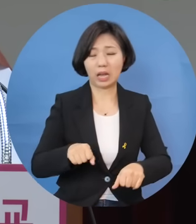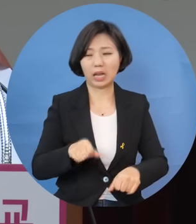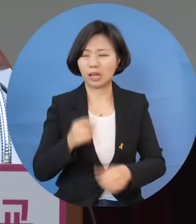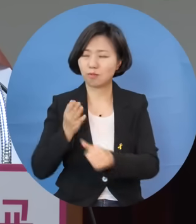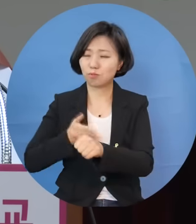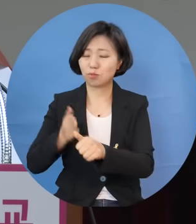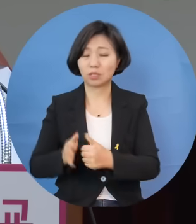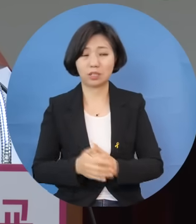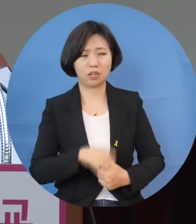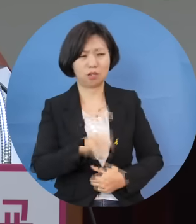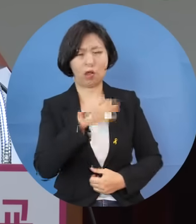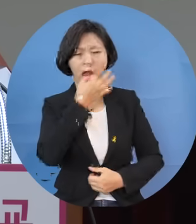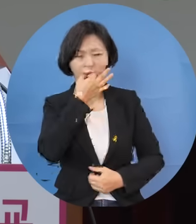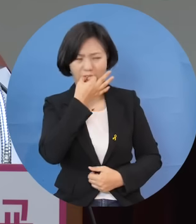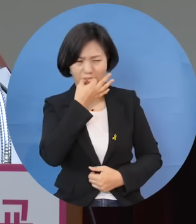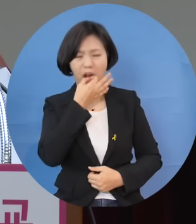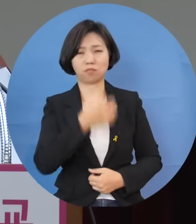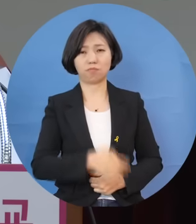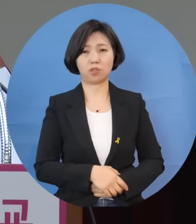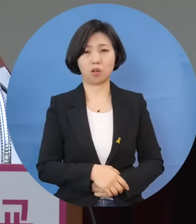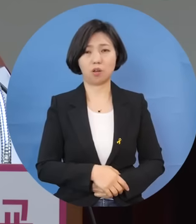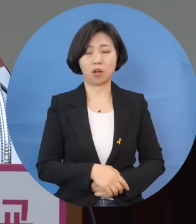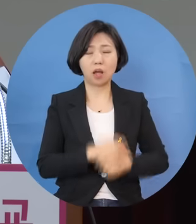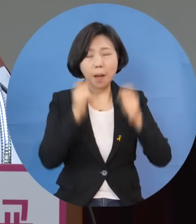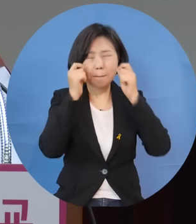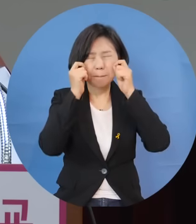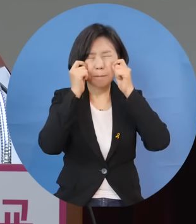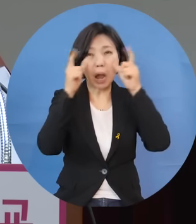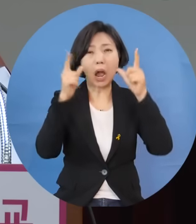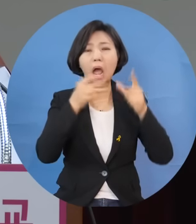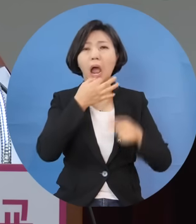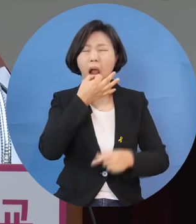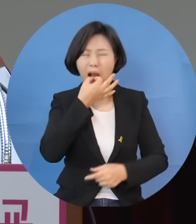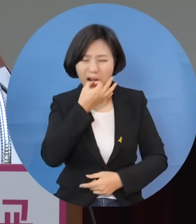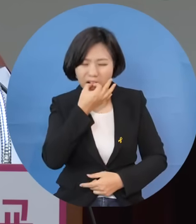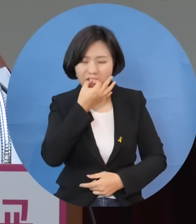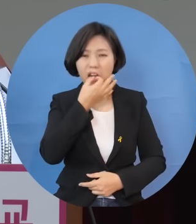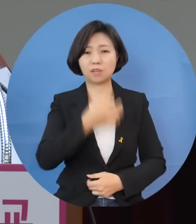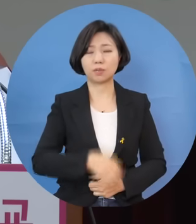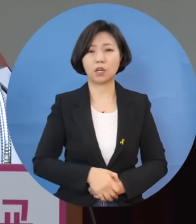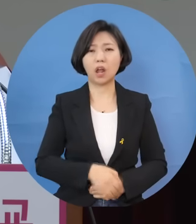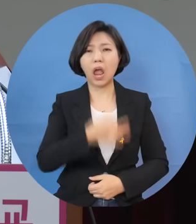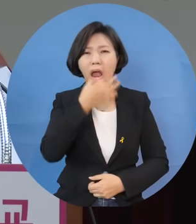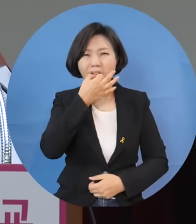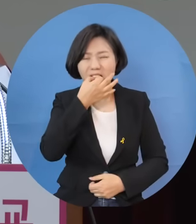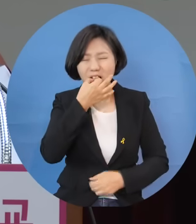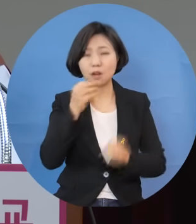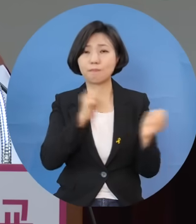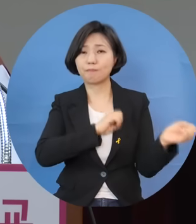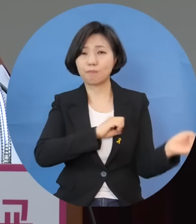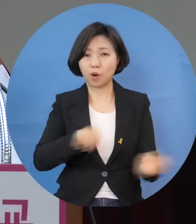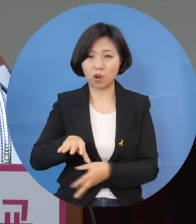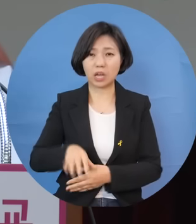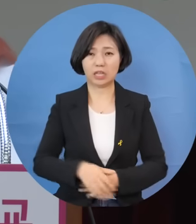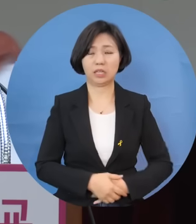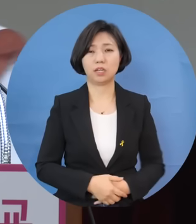(질문자) 아, 욕심입니까? (웃음) 깨닫겠다는 '욕심' (질문자) 아~ 욕심을 버려야 돼요. (질문자) 음~